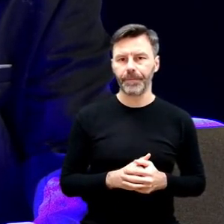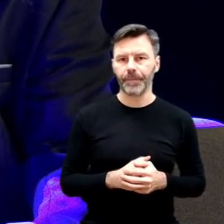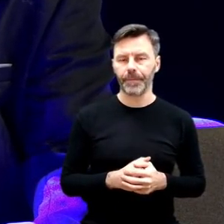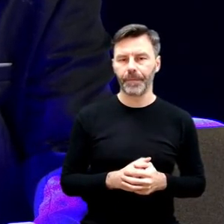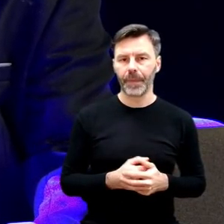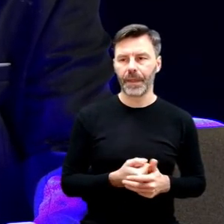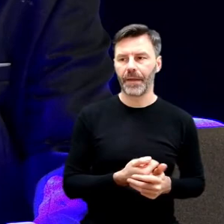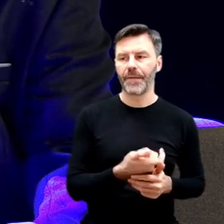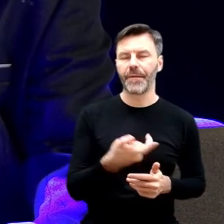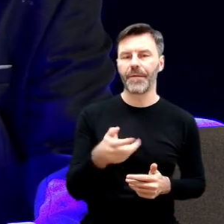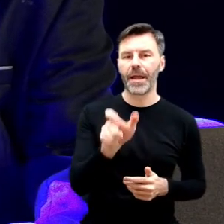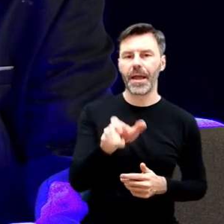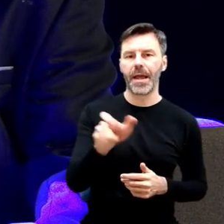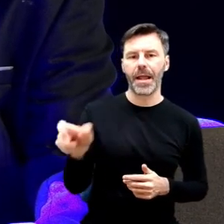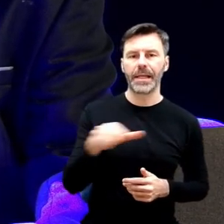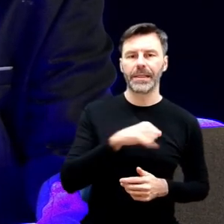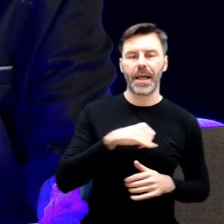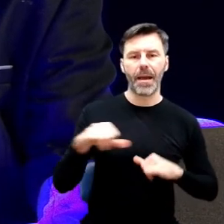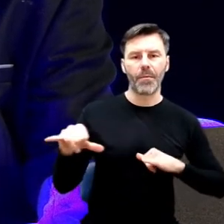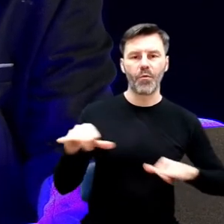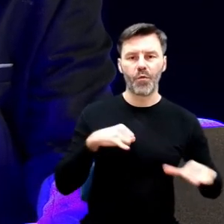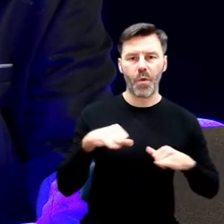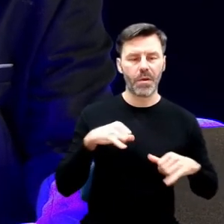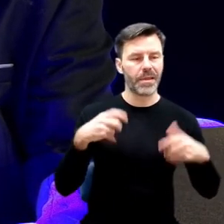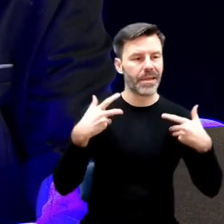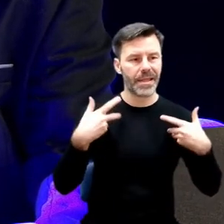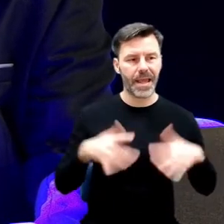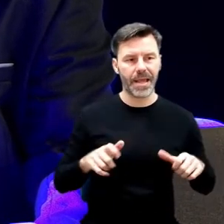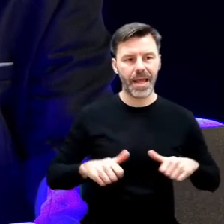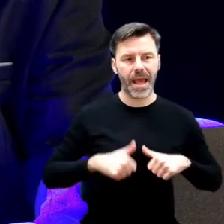zainteresowana w tym, żeby rozwijać to mieszkalnictwo, a to mieszkalnictwo wcale